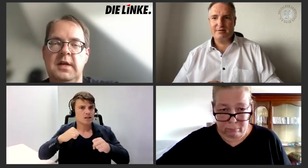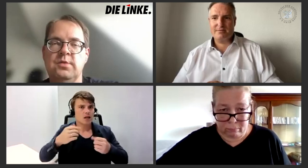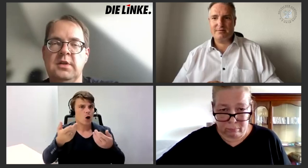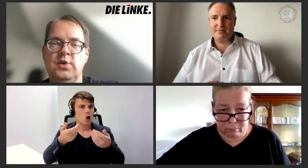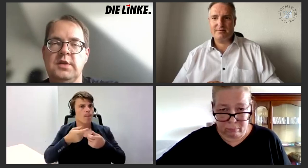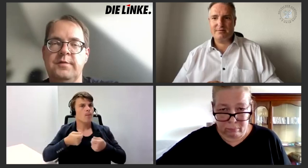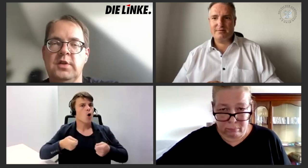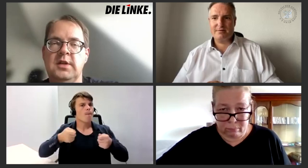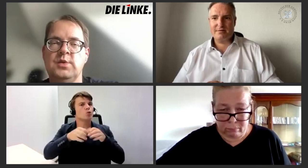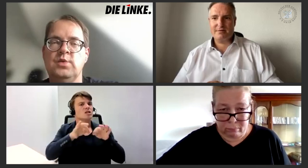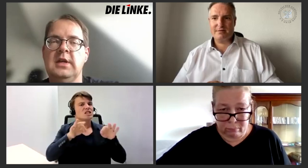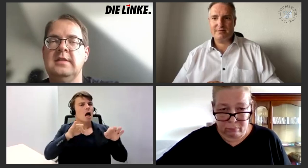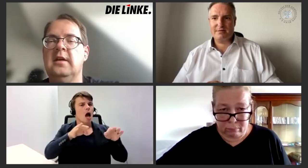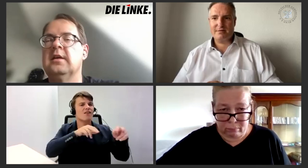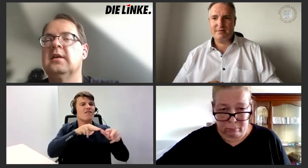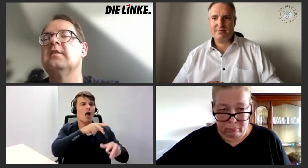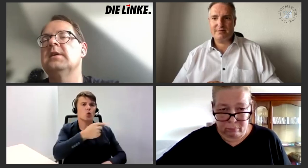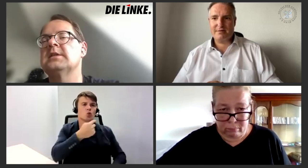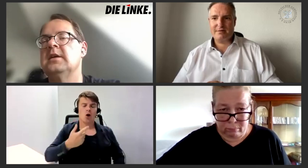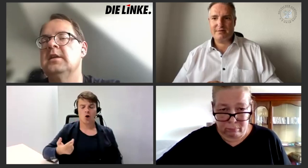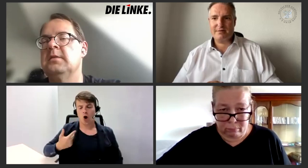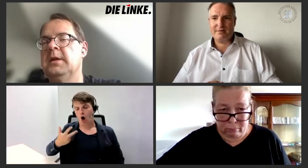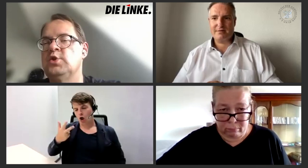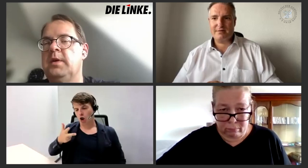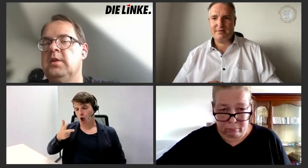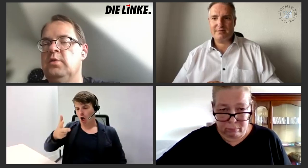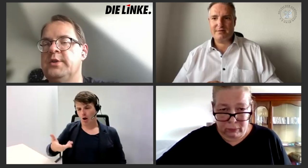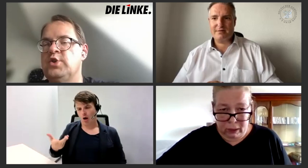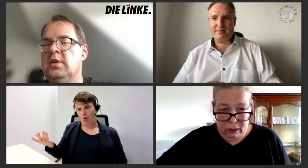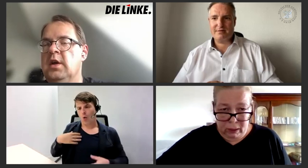oder die Bundestagsverwaltung dann ausgeführt hat, also in drei Tagen kriegen wir jetzt keine